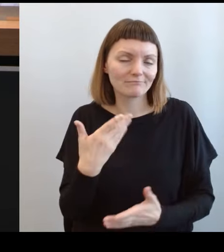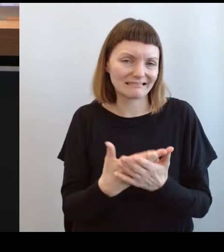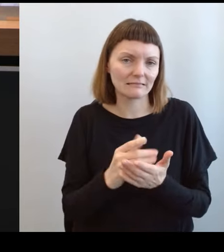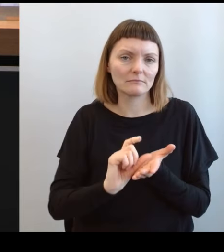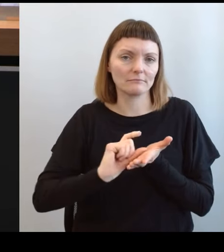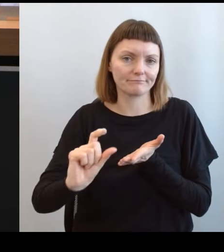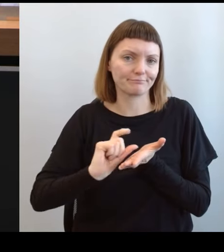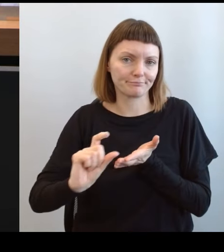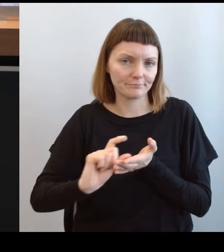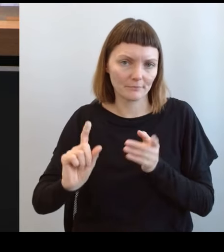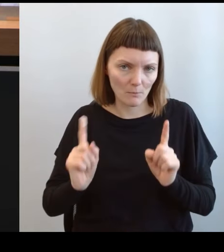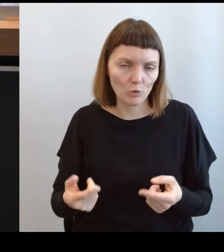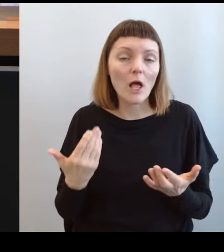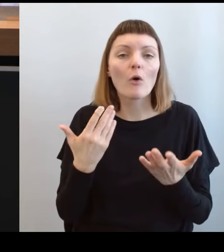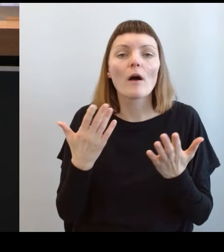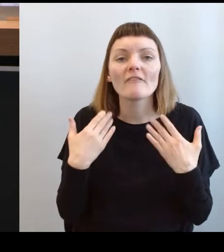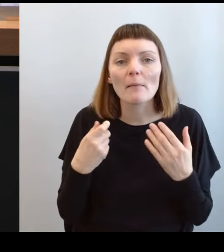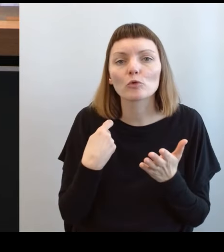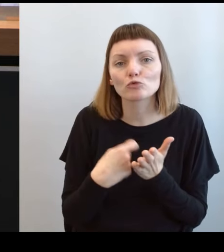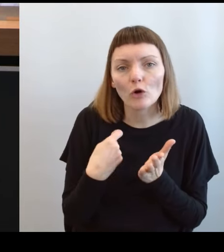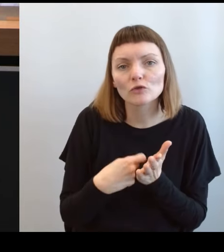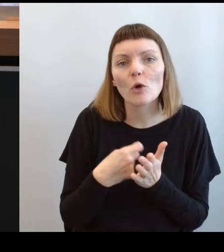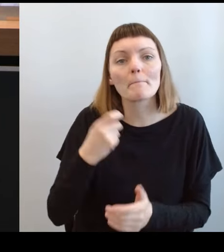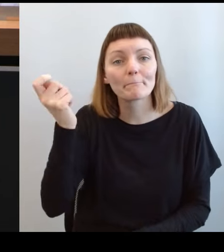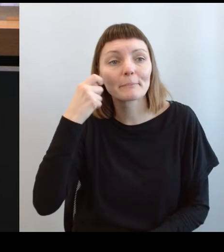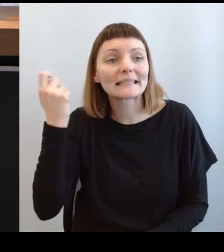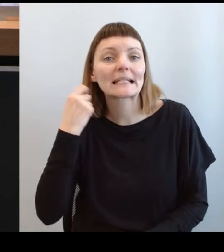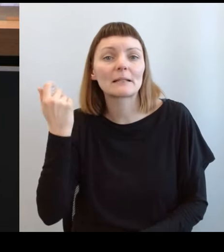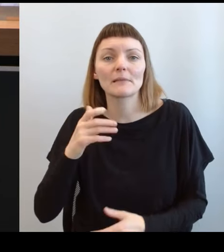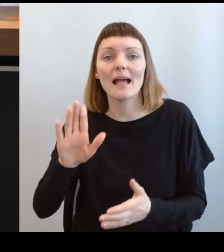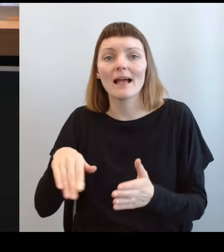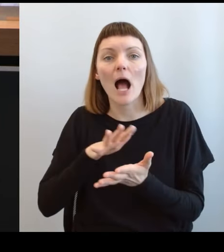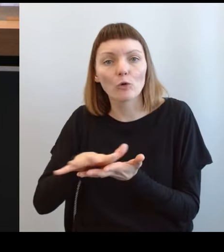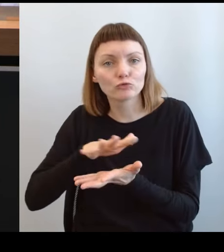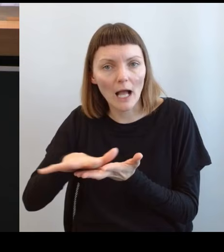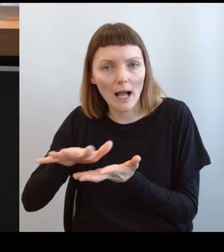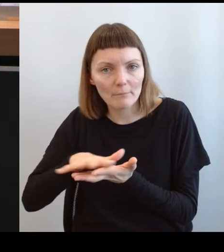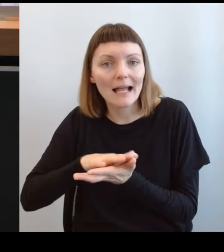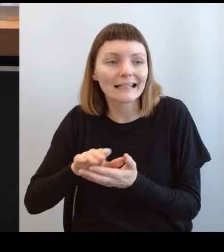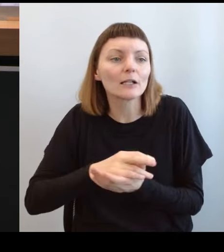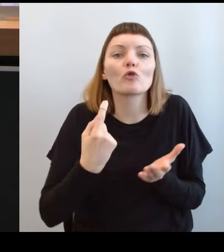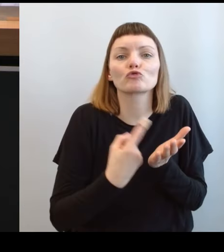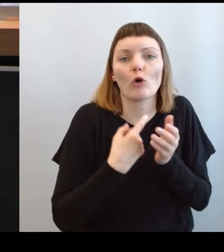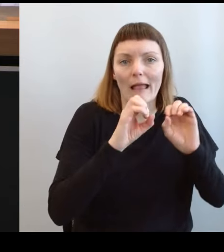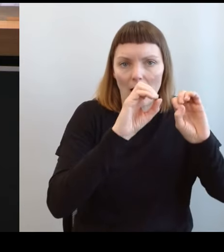Steuererklärungen auch noch wieder geltend machen können. Also alles in allem eine vernünftige Regelung, die wir